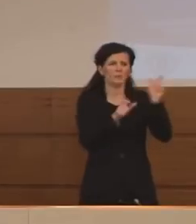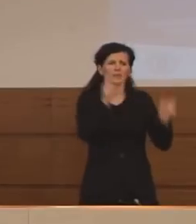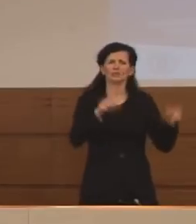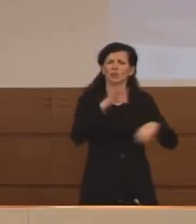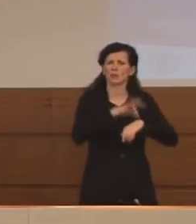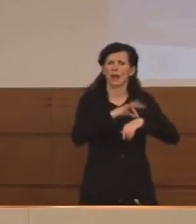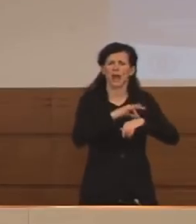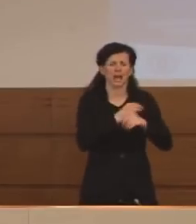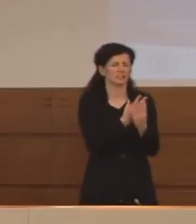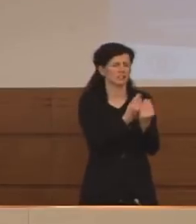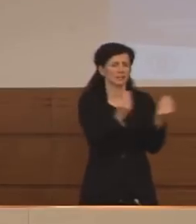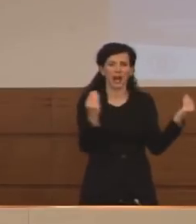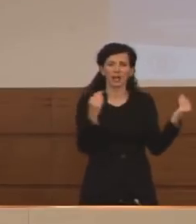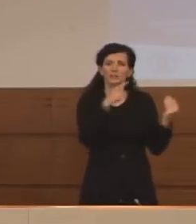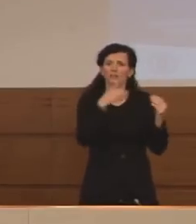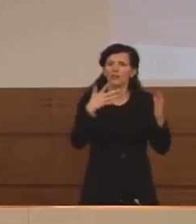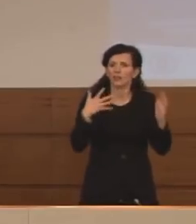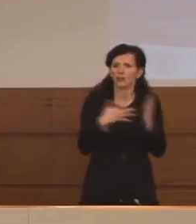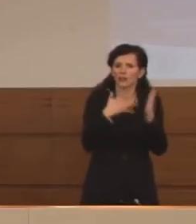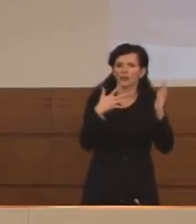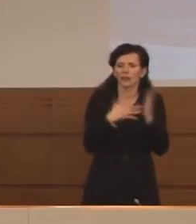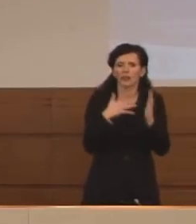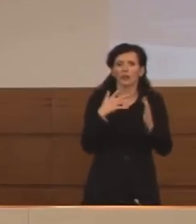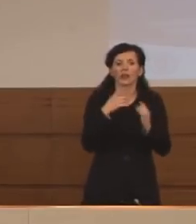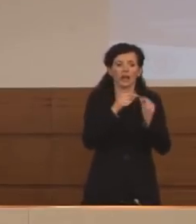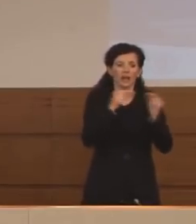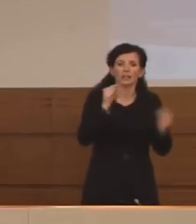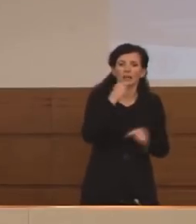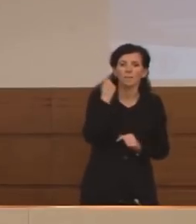era difficile fare un tampone a tutti in tempi brevi.